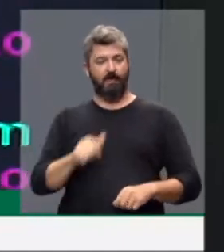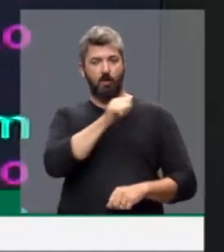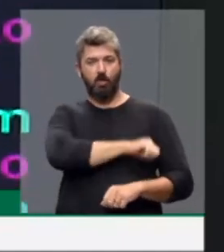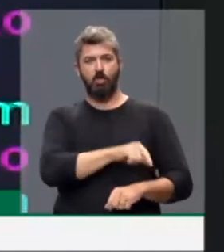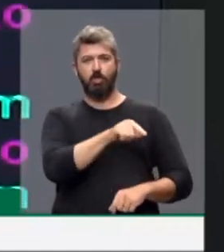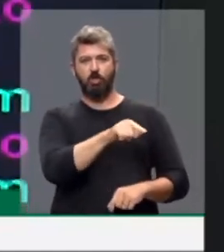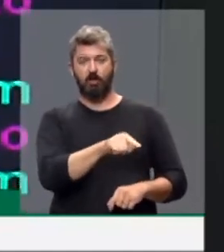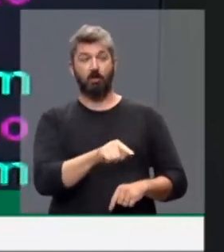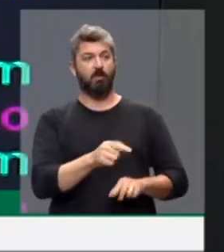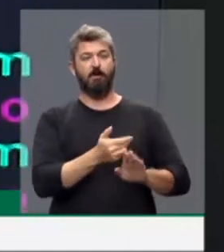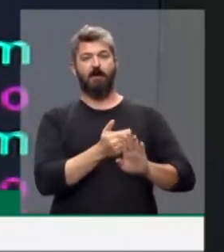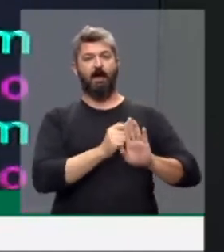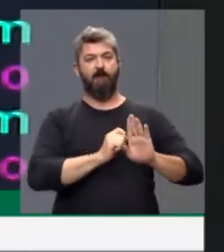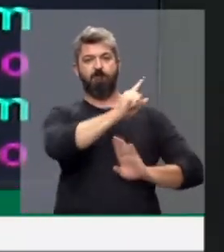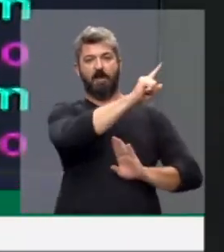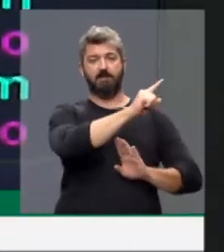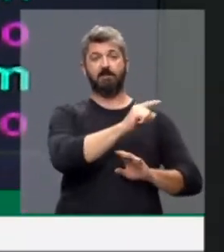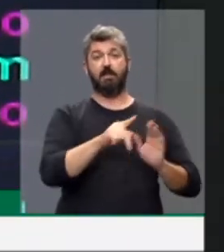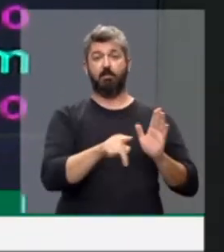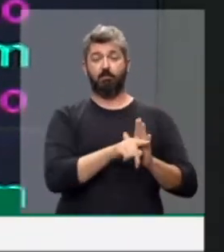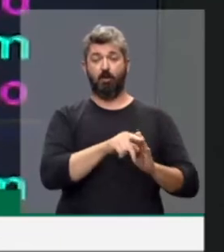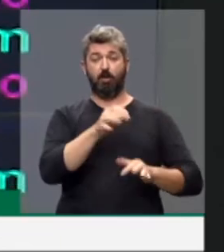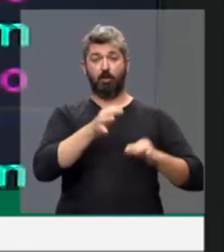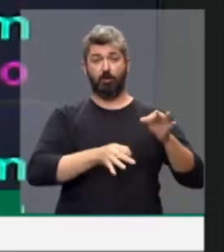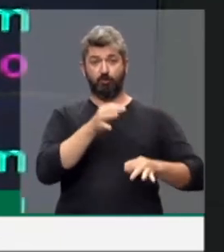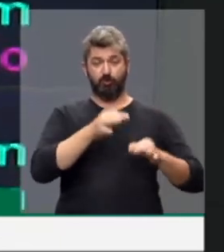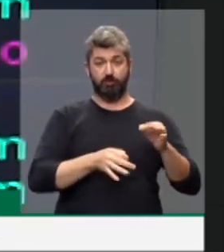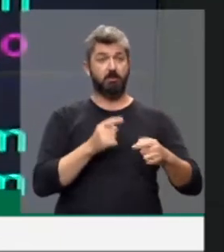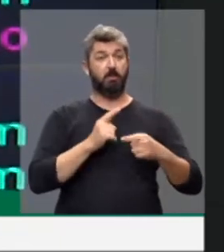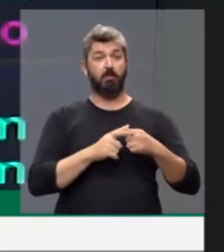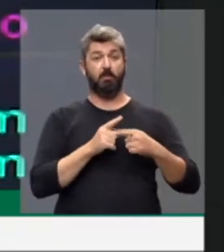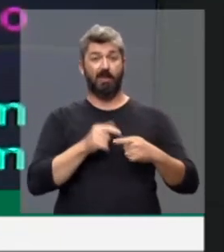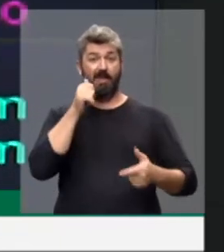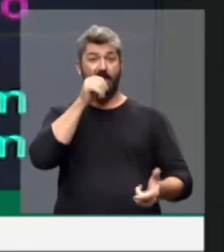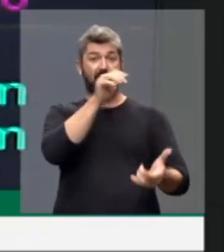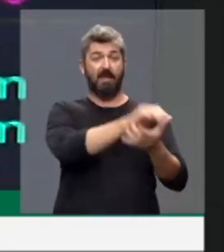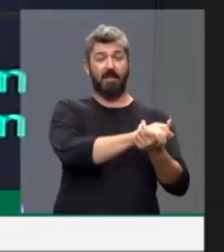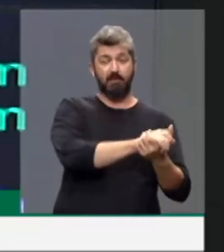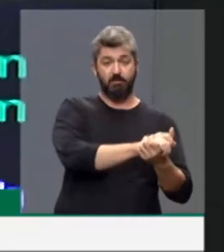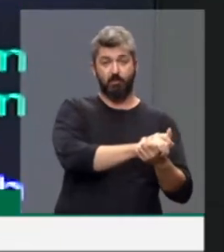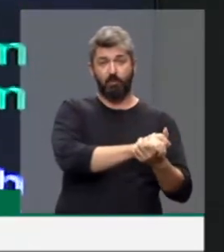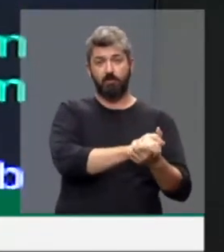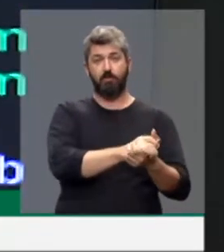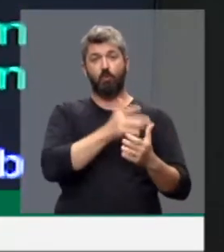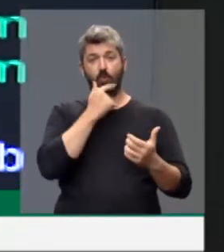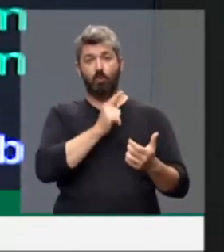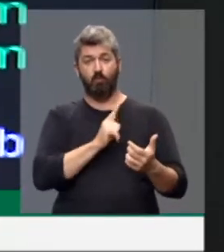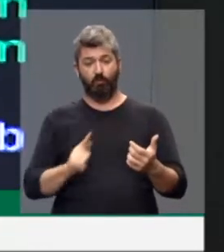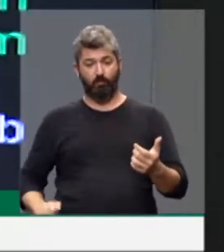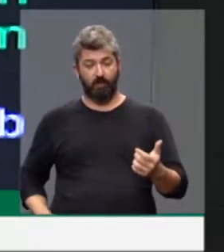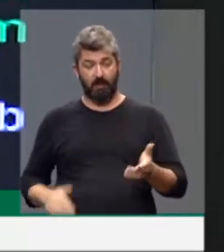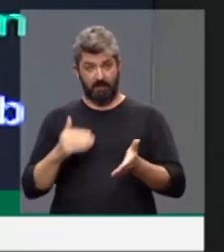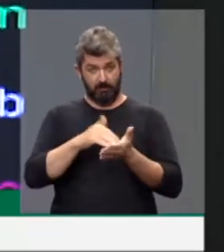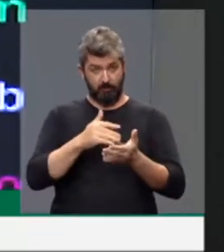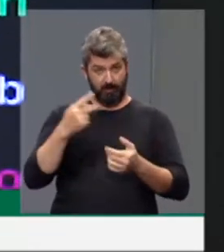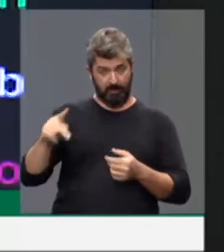POSICIONAMENTO DIZER DA IMPORTÂNCIA DE APRIMORAR O DEBATE. -- OBRIGADO SENHOR PRESIDENTE, EXATAMENTE PARA FALAR DO PARÁ O GOVERNO DO RIO DE JANEIRO FOI AFASTADO PELO SUPERIOR TRIBUNAL DE